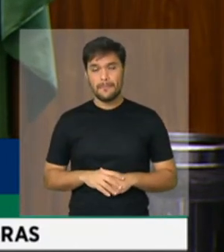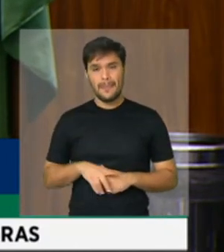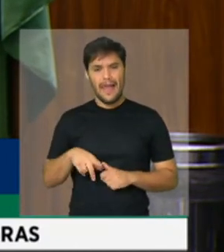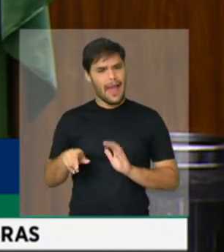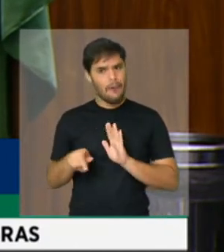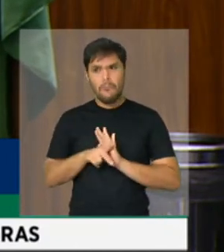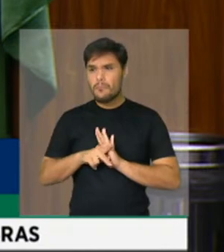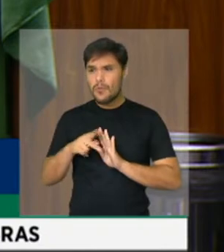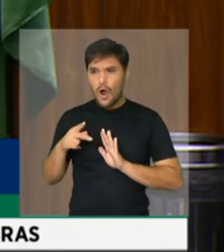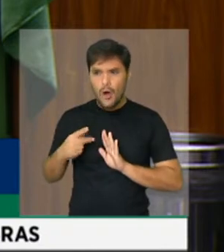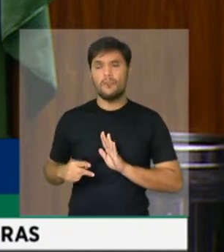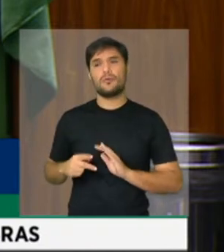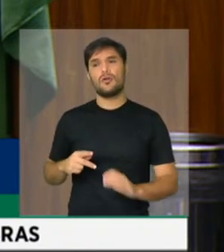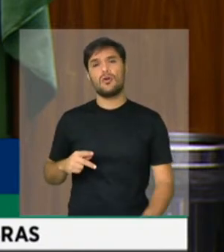ENERGÉTICA DE NOSSO PAÍS, UM PATRIMÔNIO QUE PERTENCE NÃO